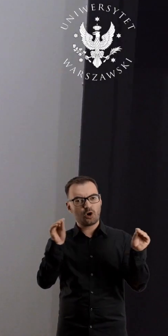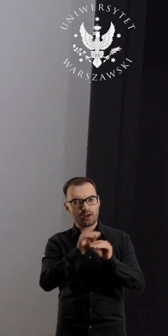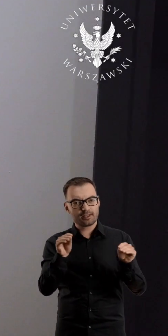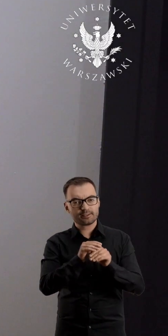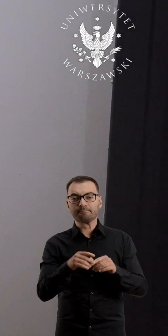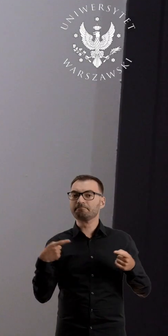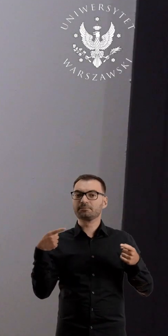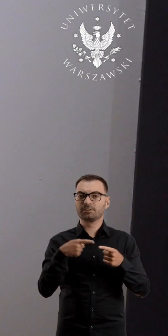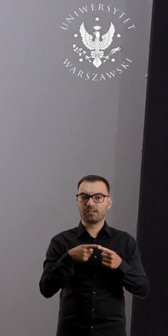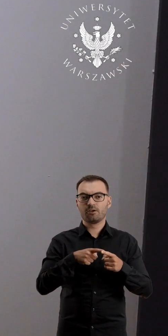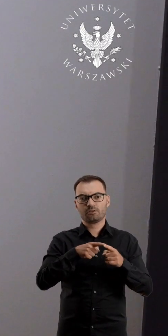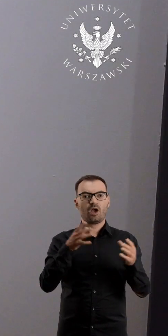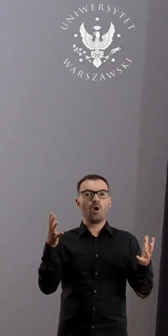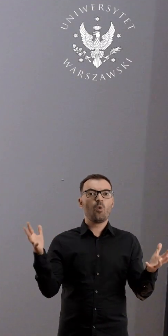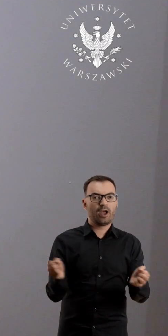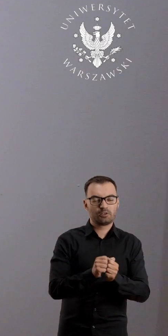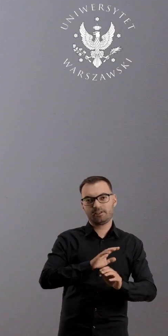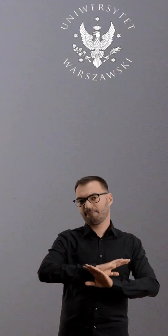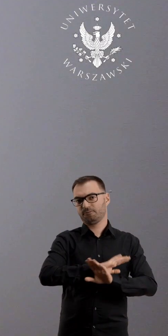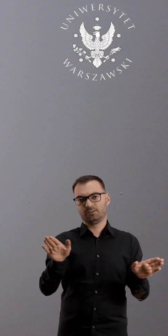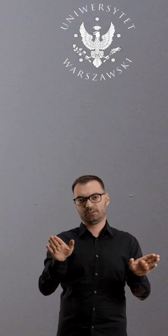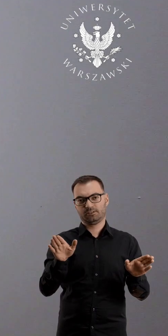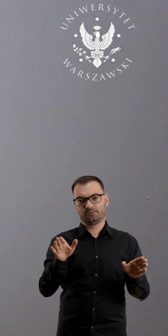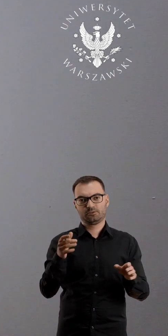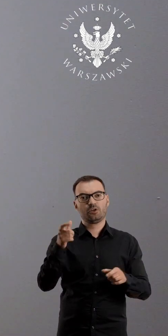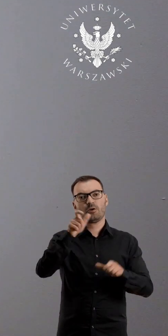mające na celu ewakuowanie i uratowanie wszystkich użytkowników.